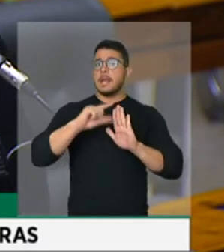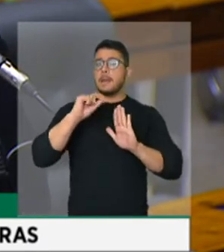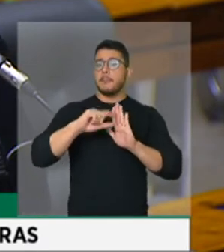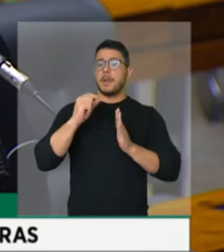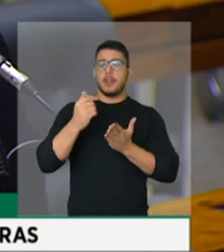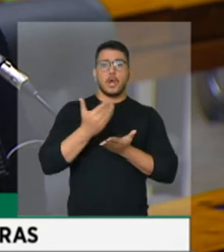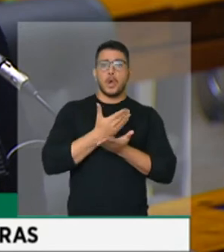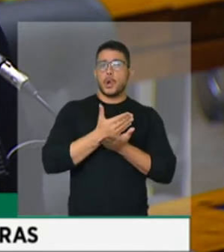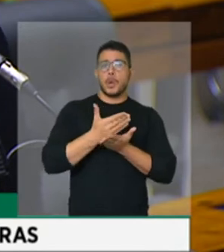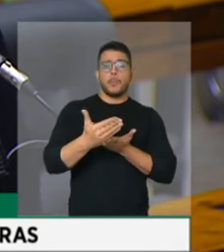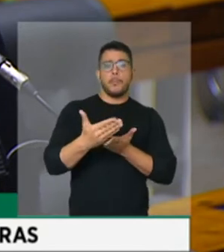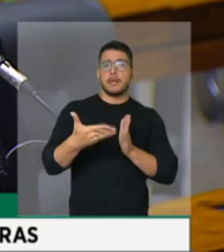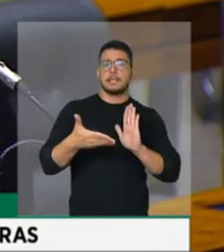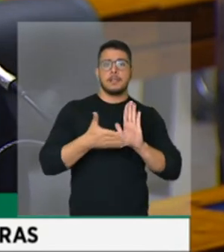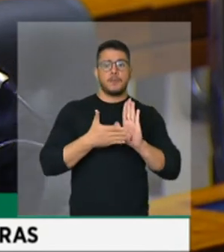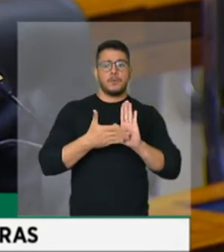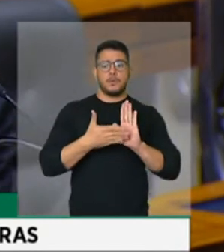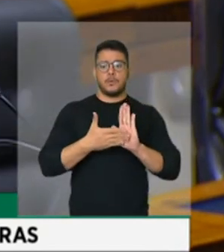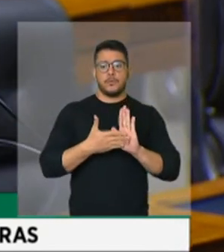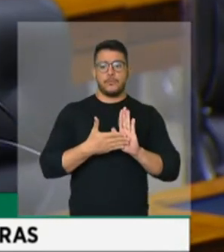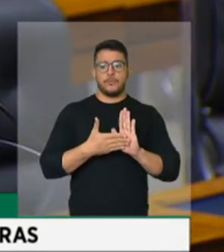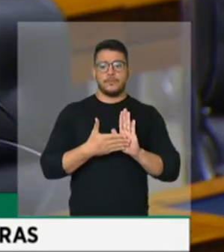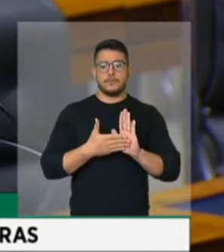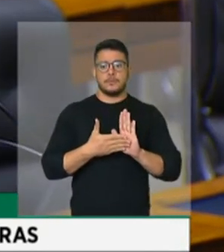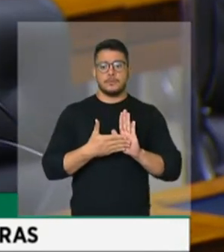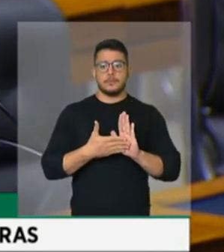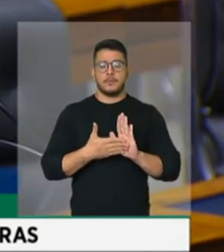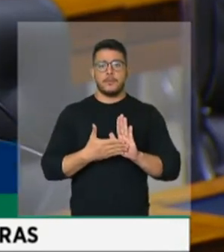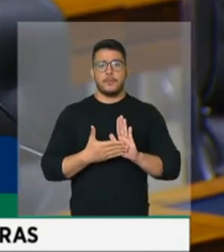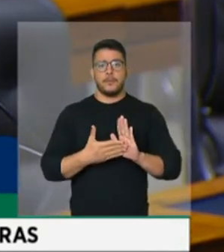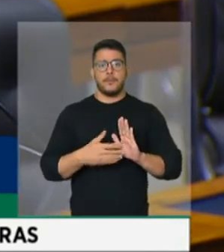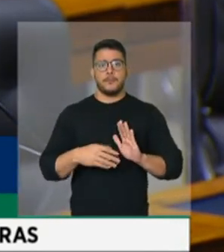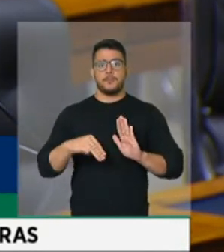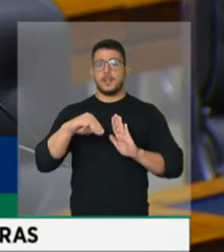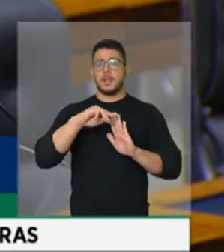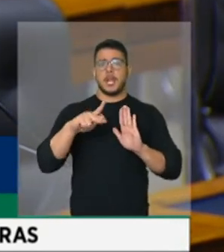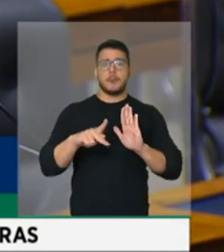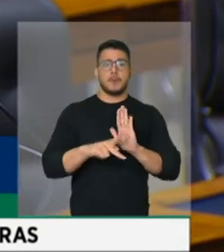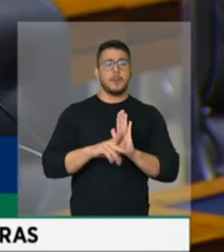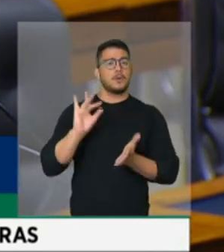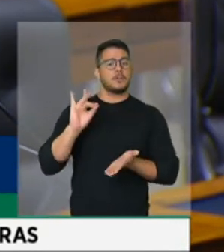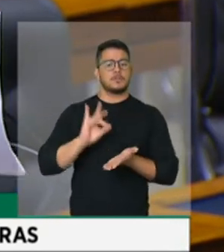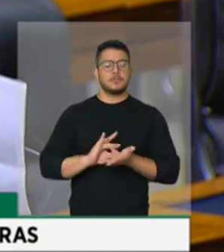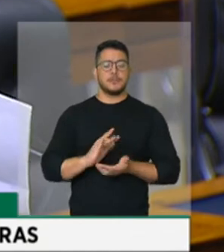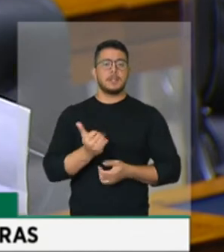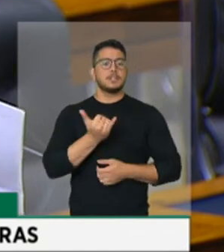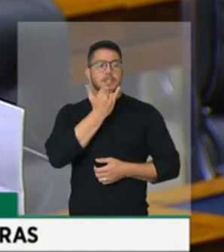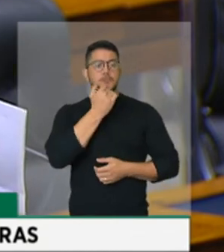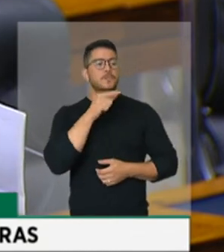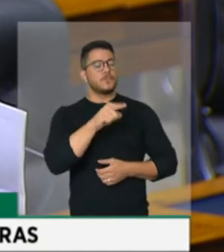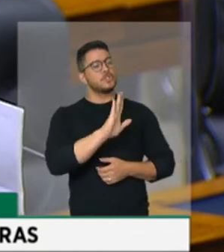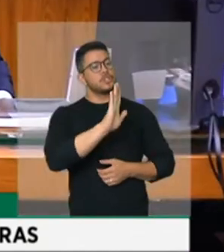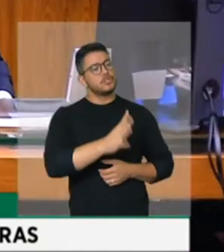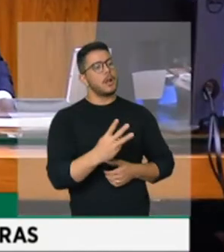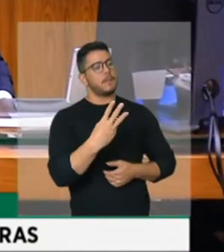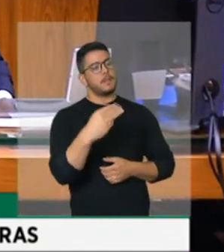EMENDAS SÃO APRESENTADAS NO INÍCIO DA PROPOSTA. NA MP ORIGINAL. [PRESIDENTE]: VOSSA EXCELÊNCIA TEVE SEUS TRÊS MINUTOS PARA FORMULAR SUA QUESTÃO DE ORDEM. EU AGUARDEI